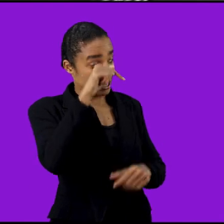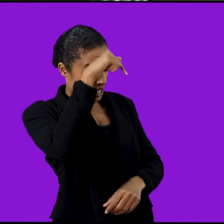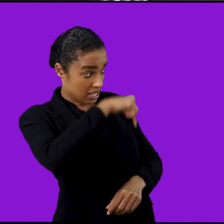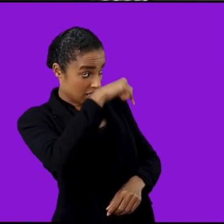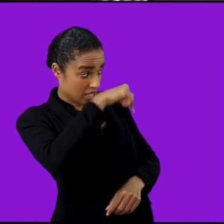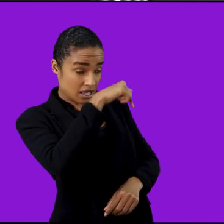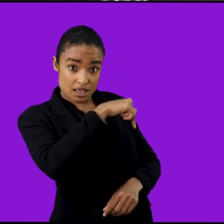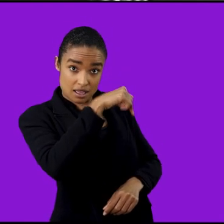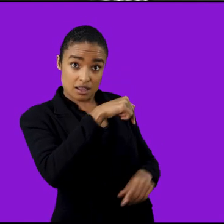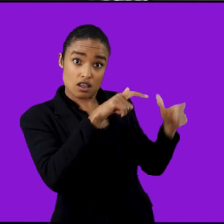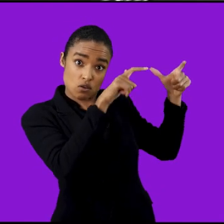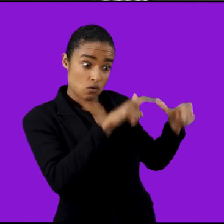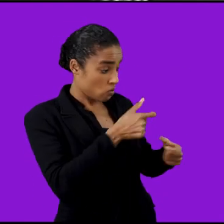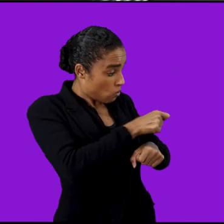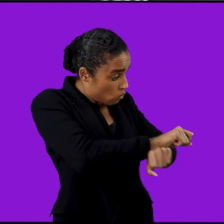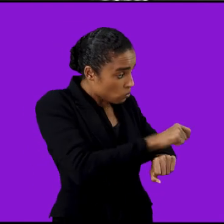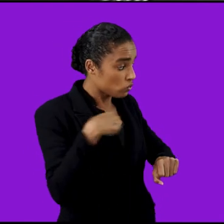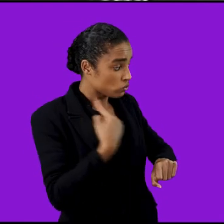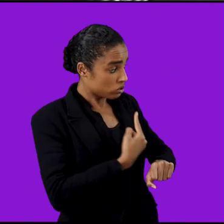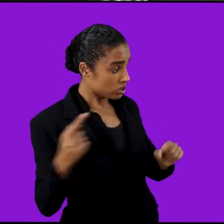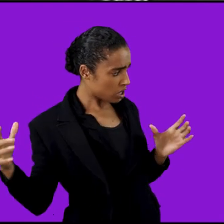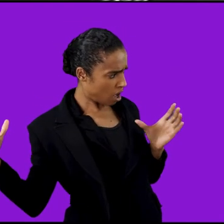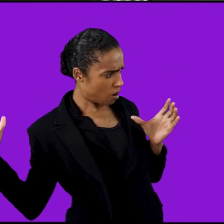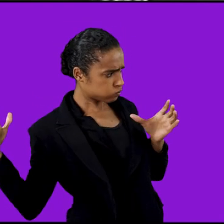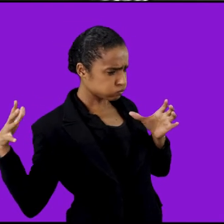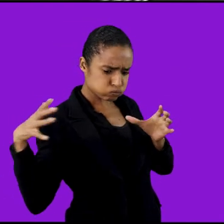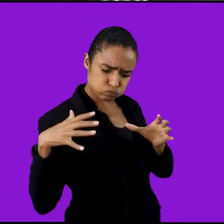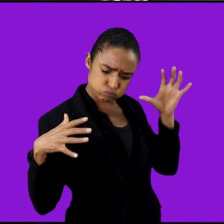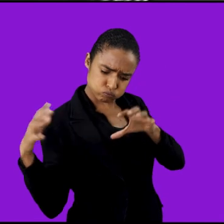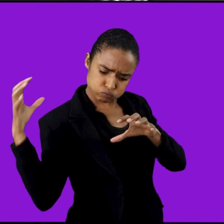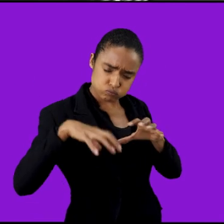o que, que o quilombo fez. Ele pegou, falou assim “Aqui, a gente se reuniu todos os